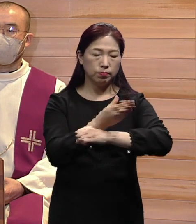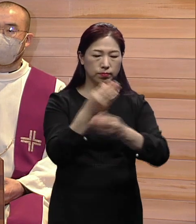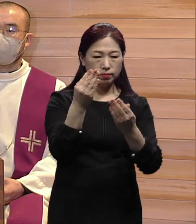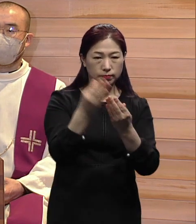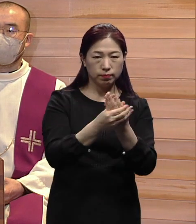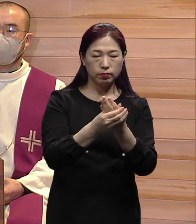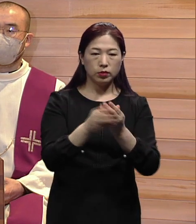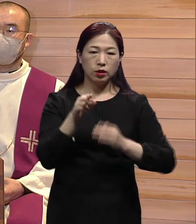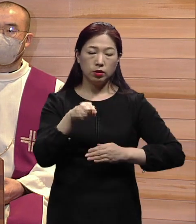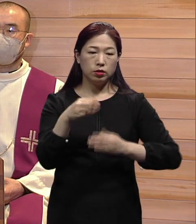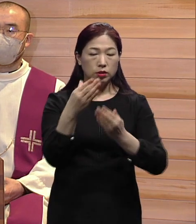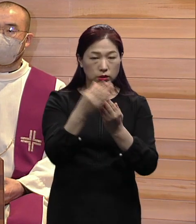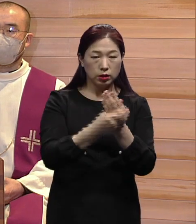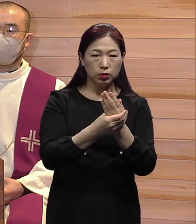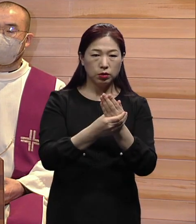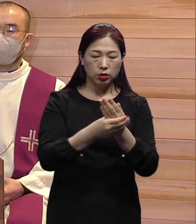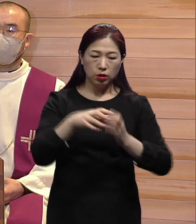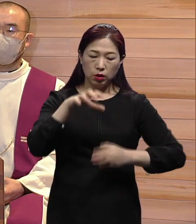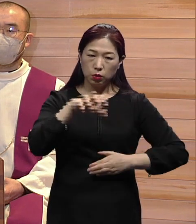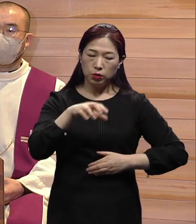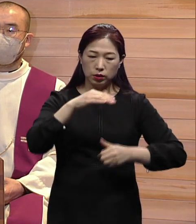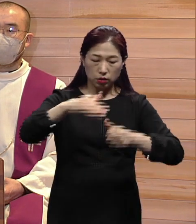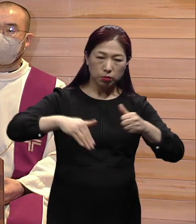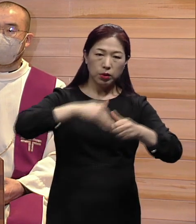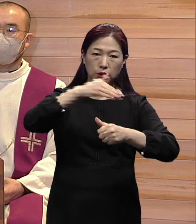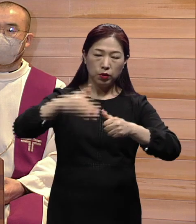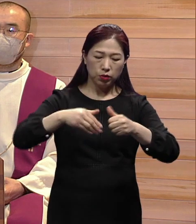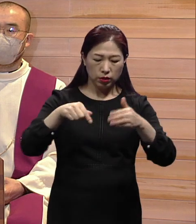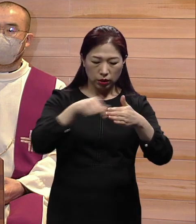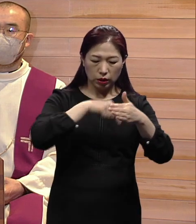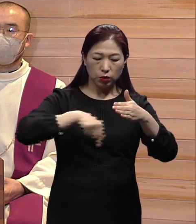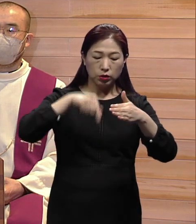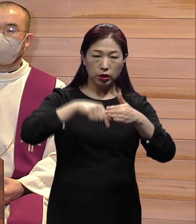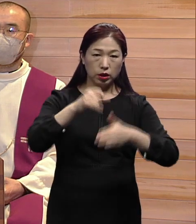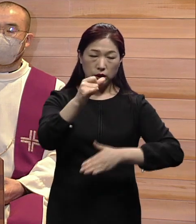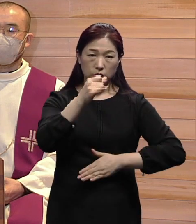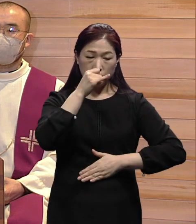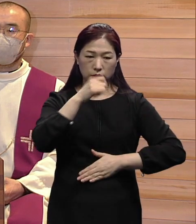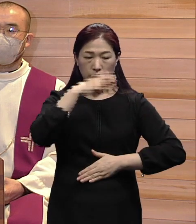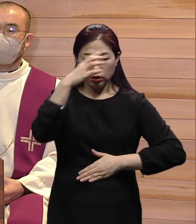이 사건의 공간적 배경에 한 가운데 있는 예루살렘 성전은